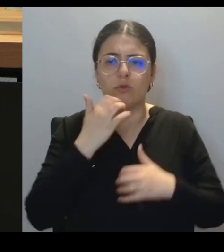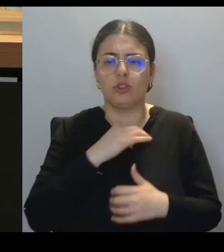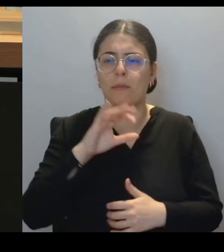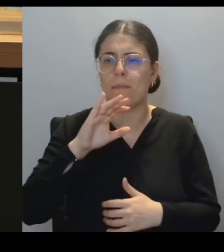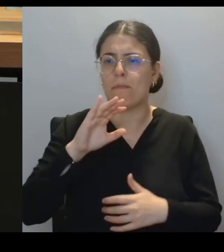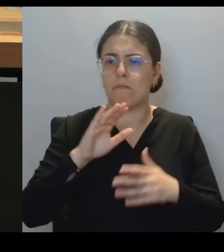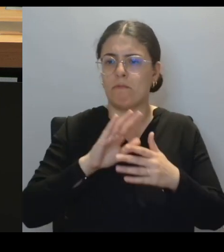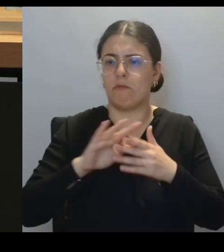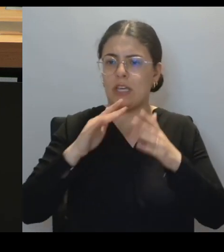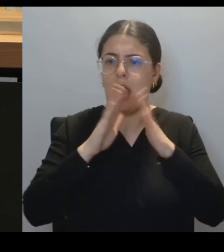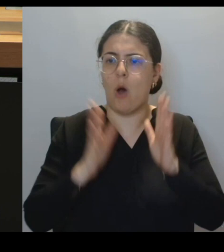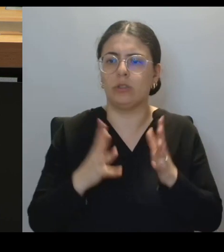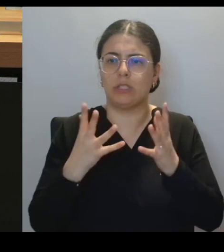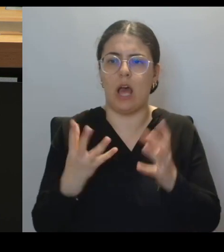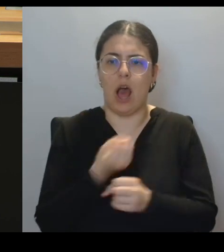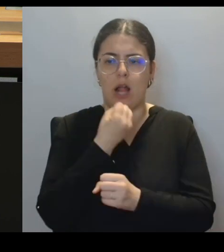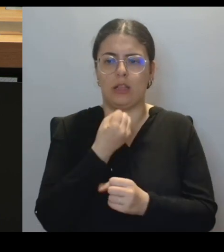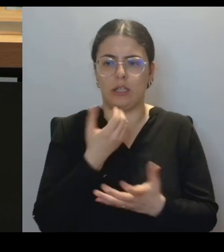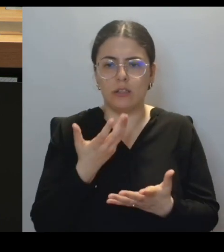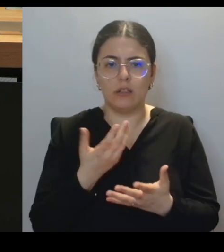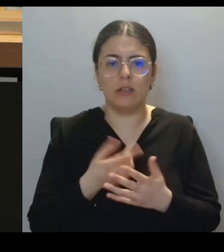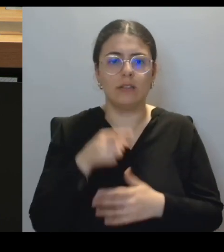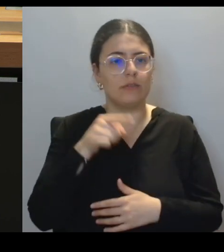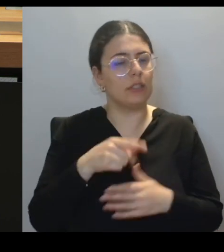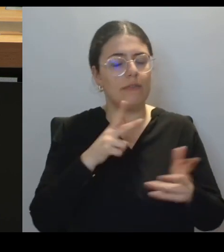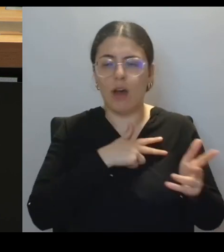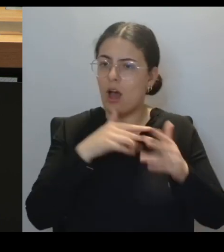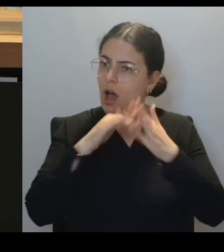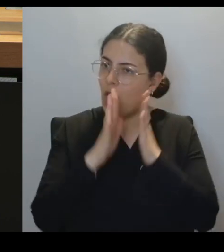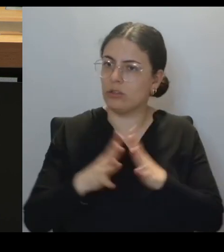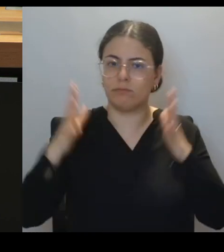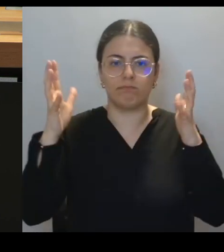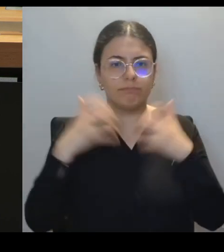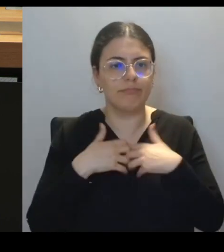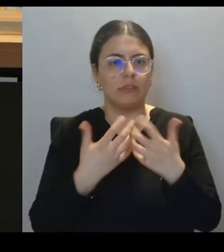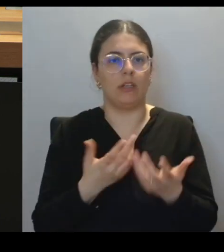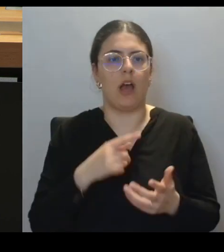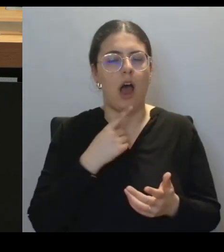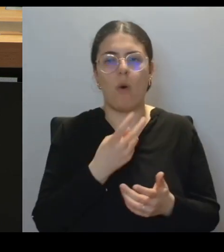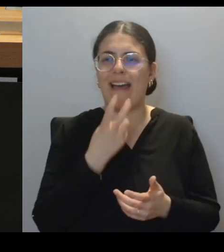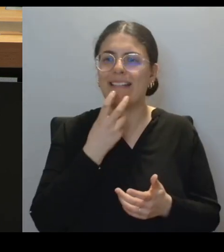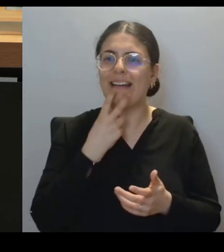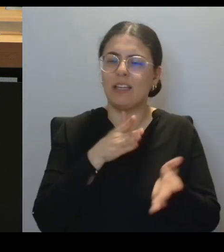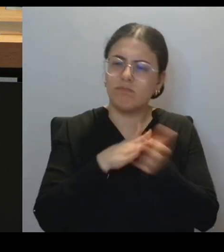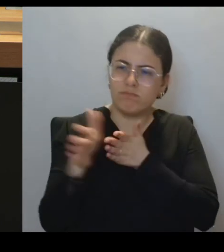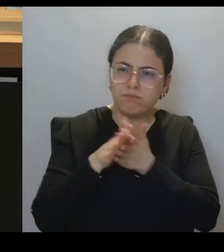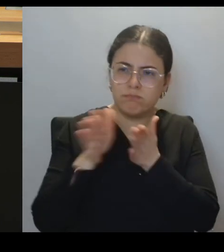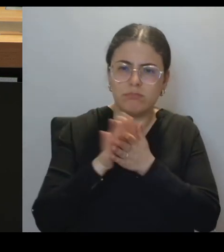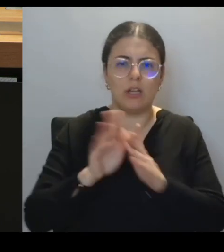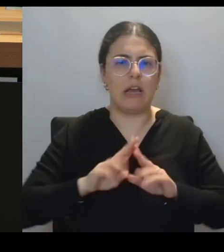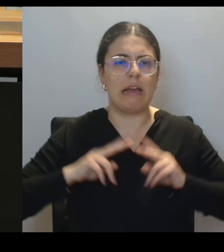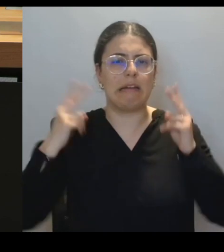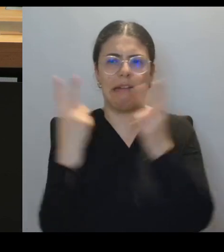Eine energetische Katastrophe, ein Klimagrab, wenn man ihren Worten Glauben schenken darf. Und jetzt wollen Sie über all das